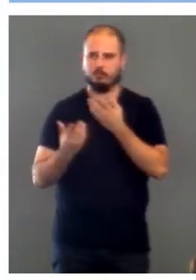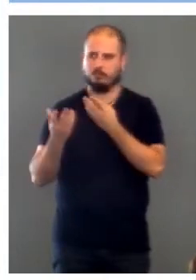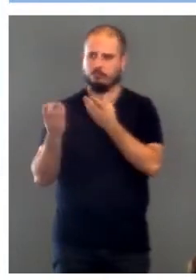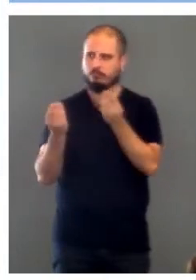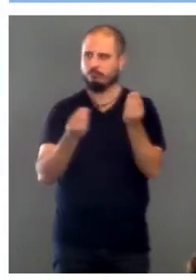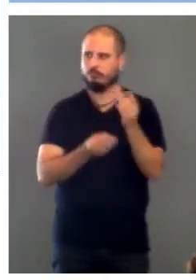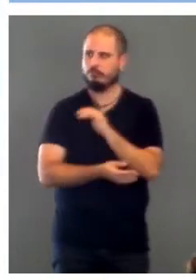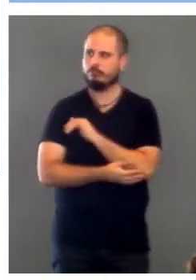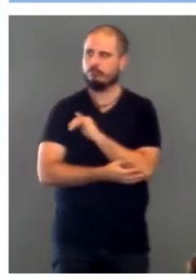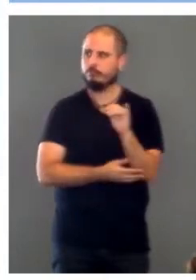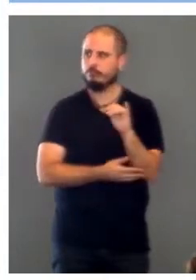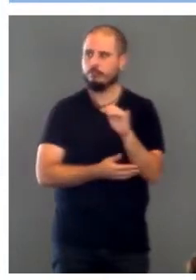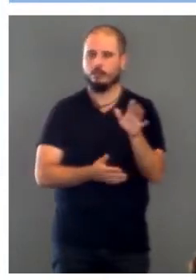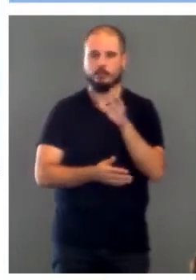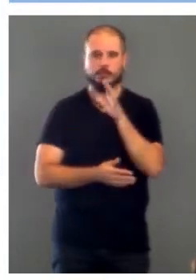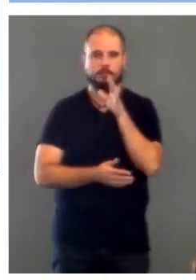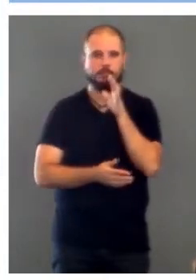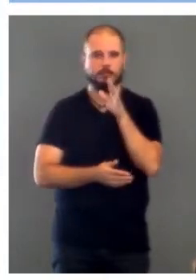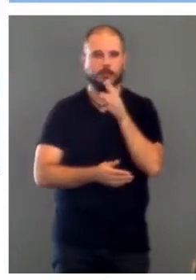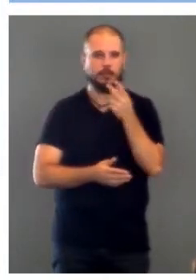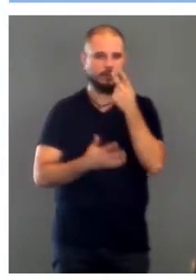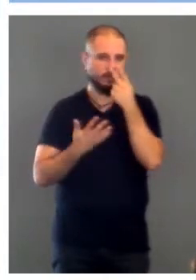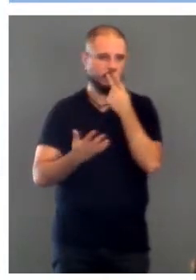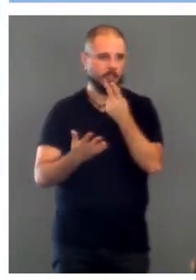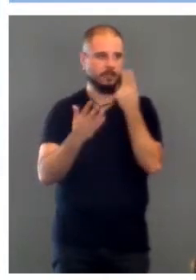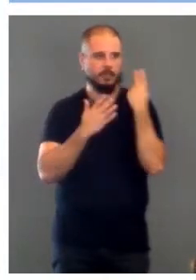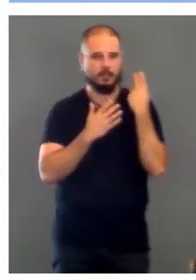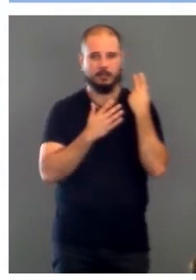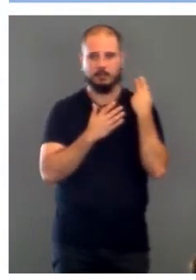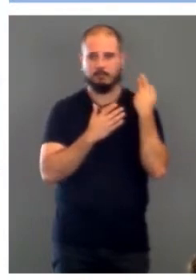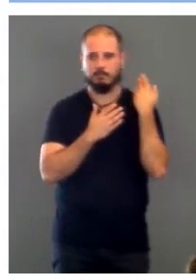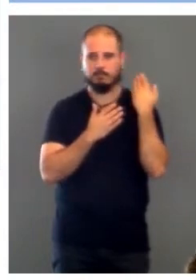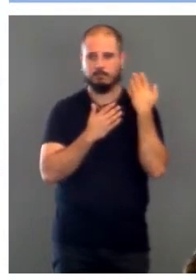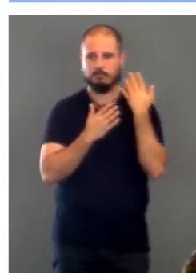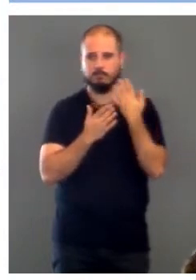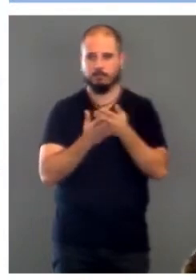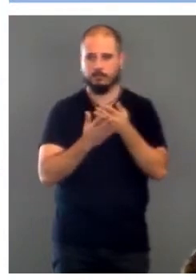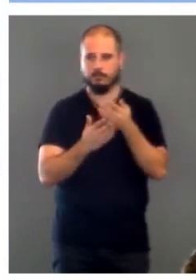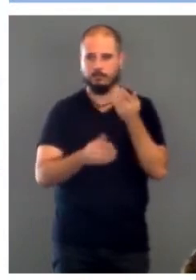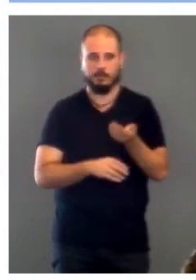Y es que ya han pasado siete años desde que comenzaron estos galardones